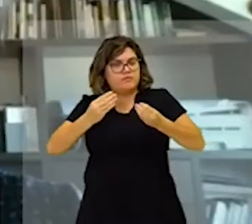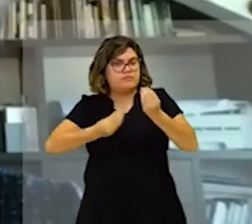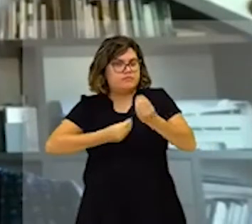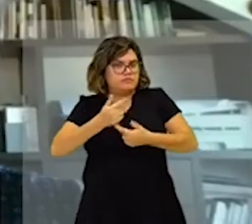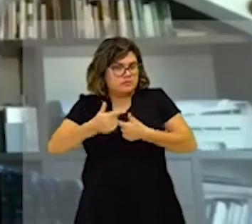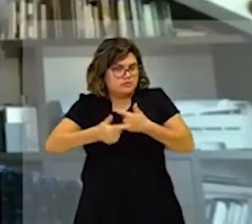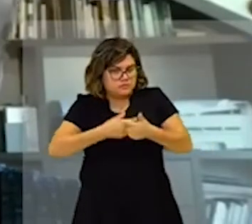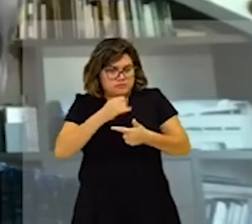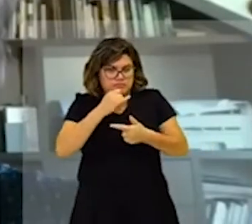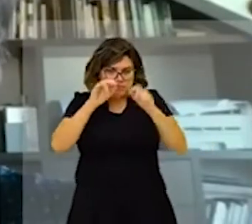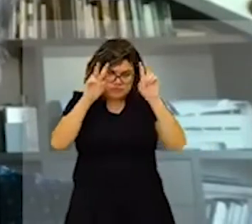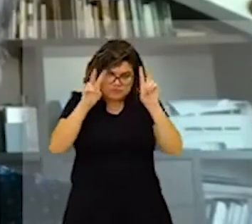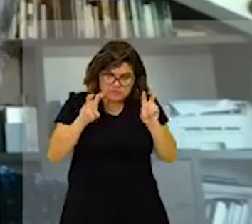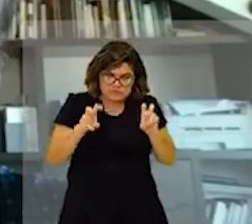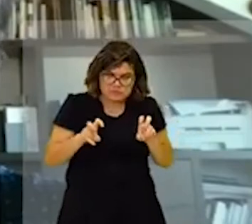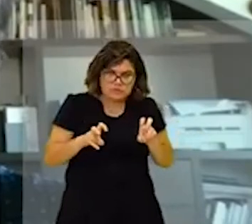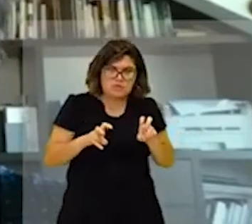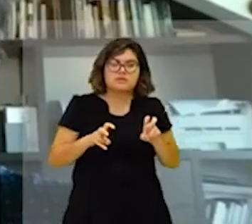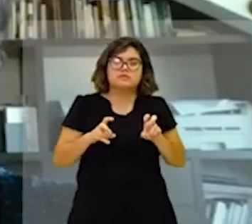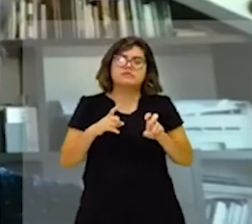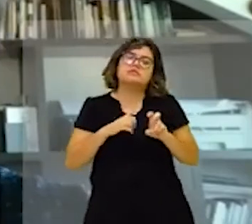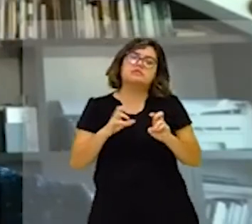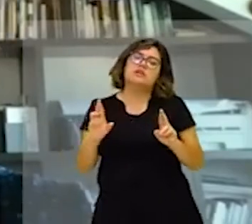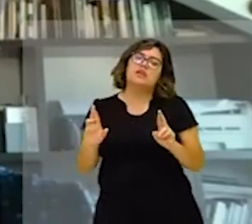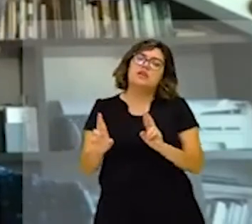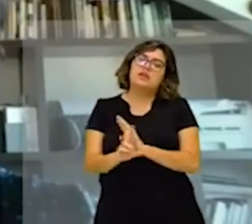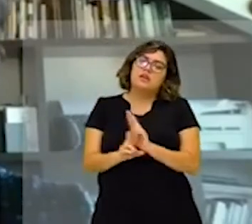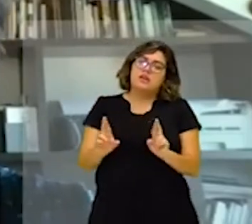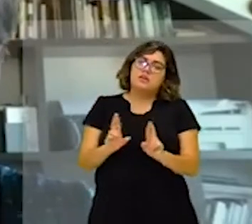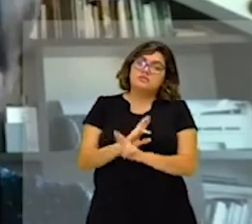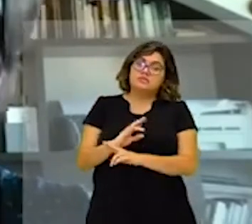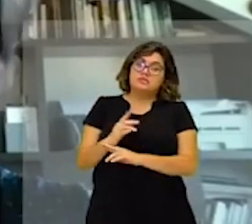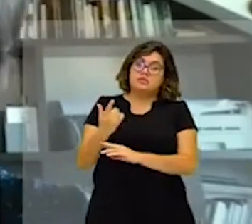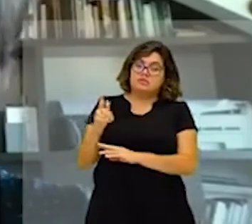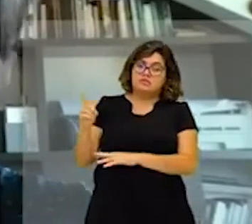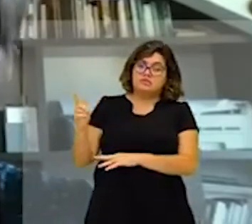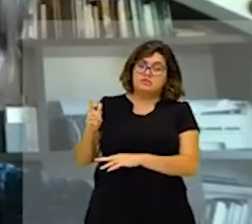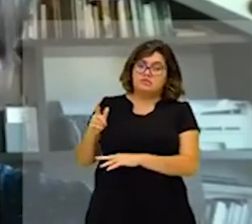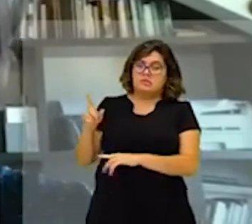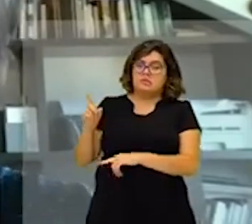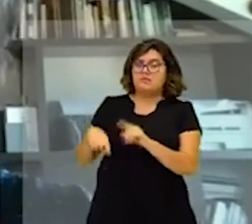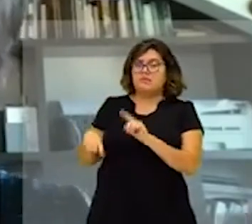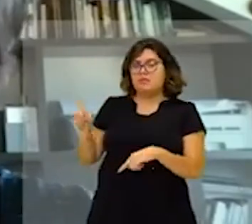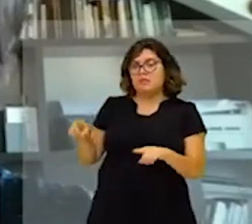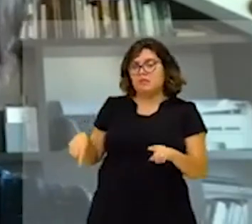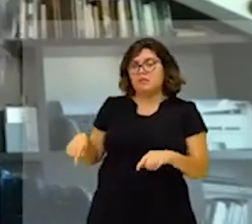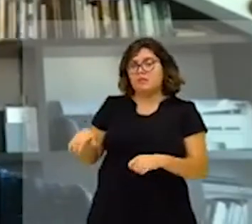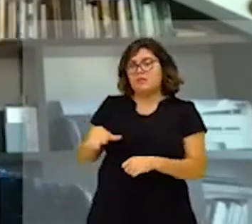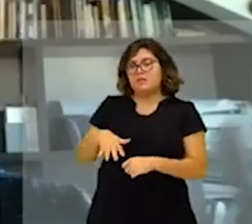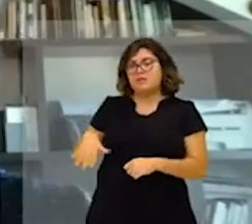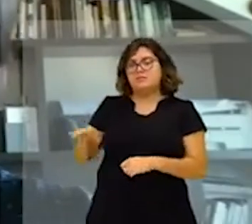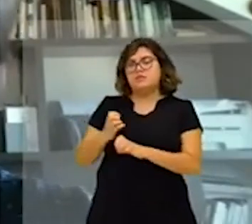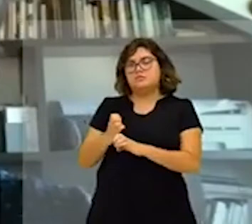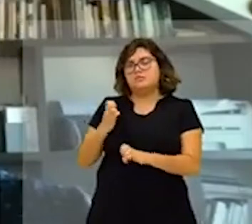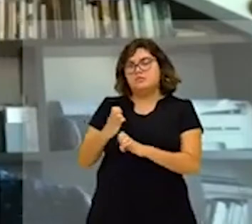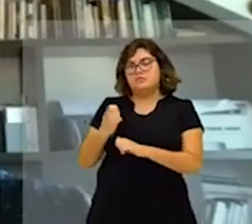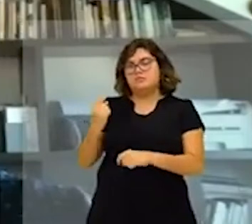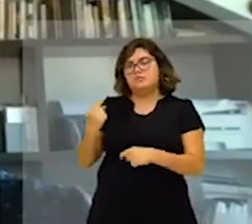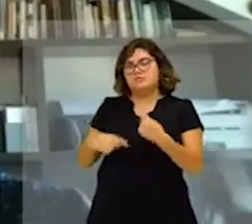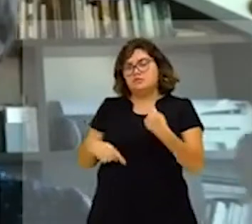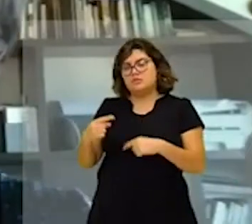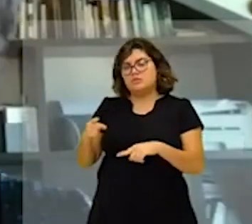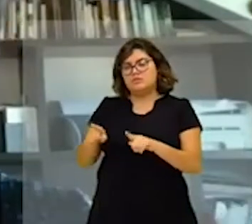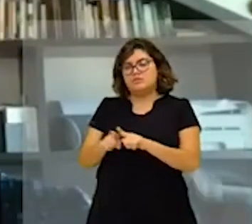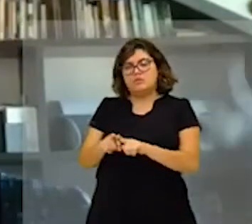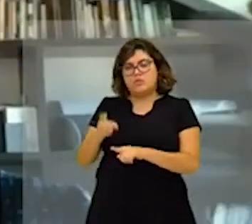por exemplo a inter-relação entre outras variáveis pronto da engenharia a cultura política Ou seja